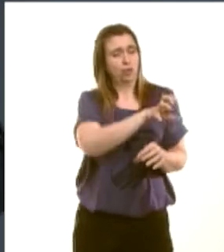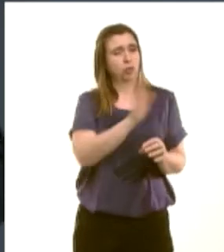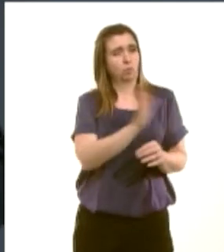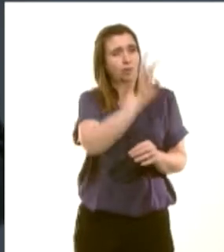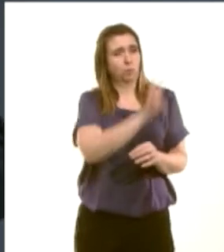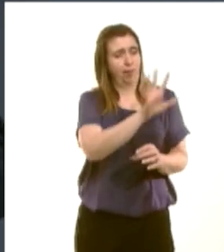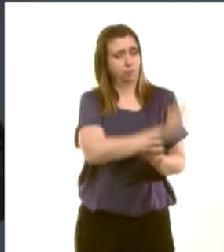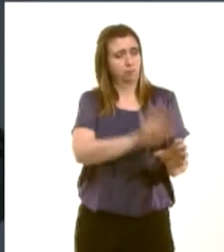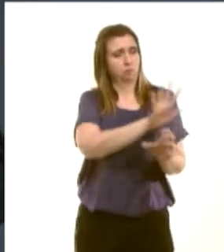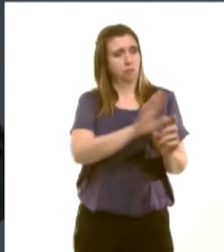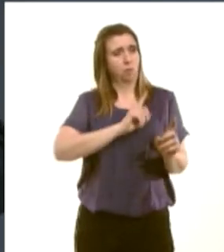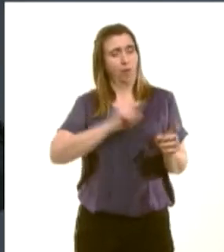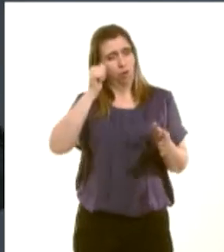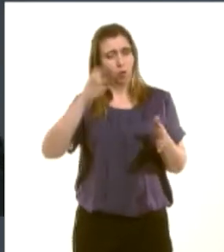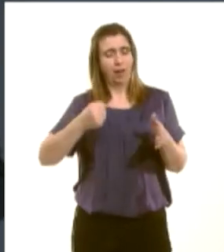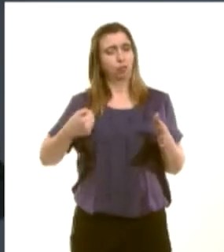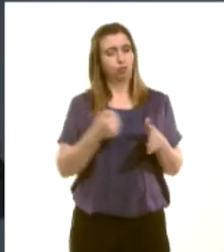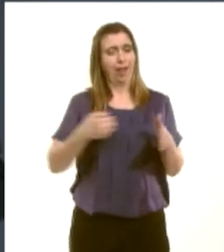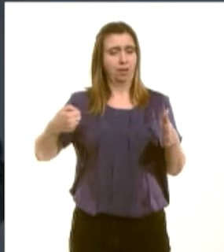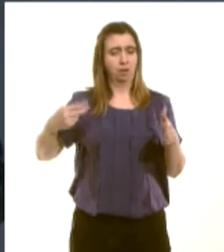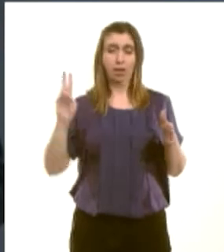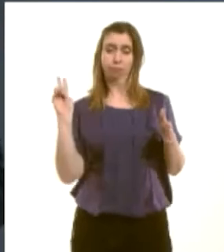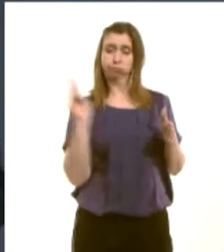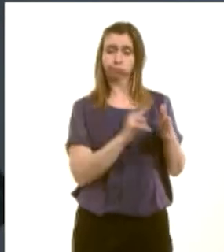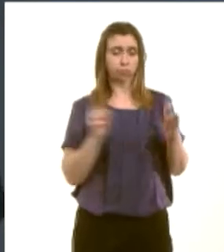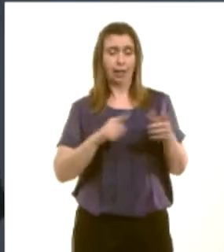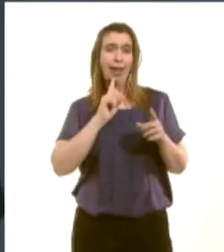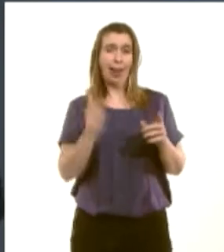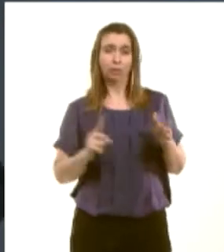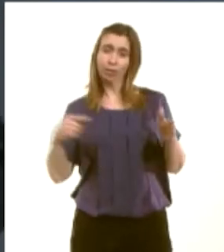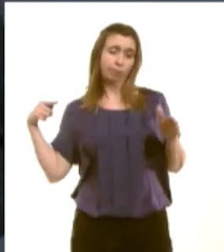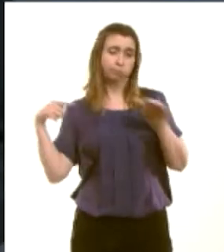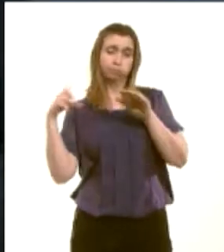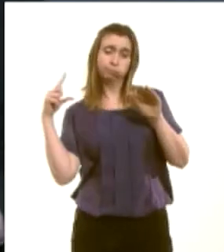yn mynd i barhau; rwyín credu, efallai, bod tipyn bach o ofn y byddai hynnyín gorffen